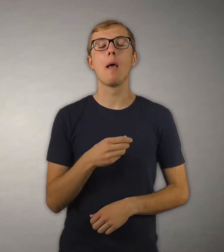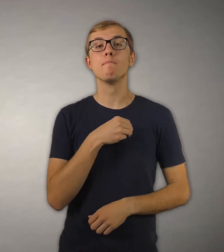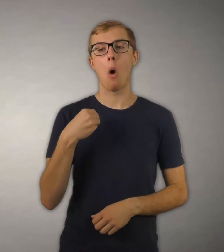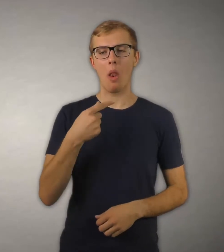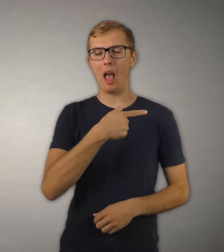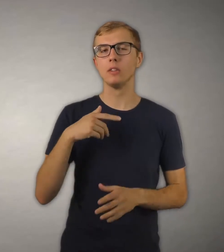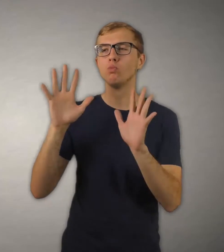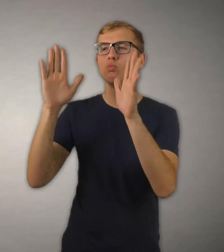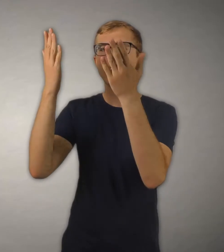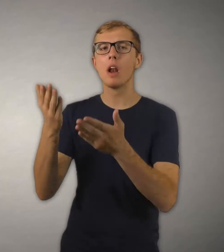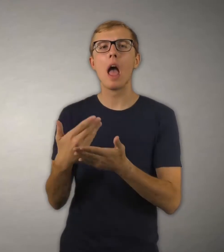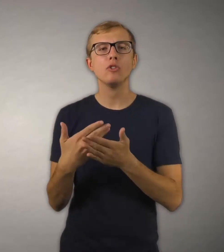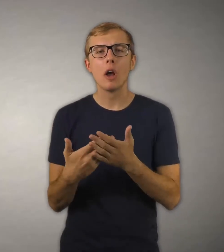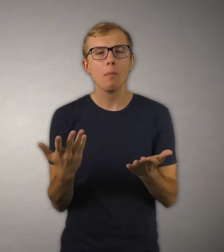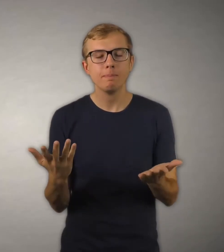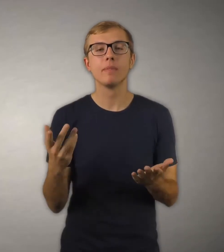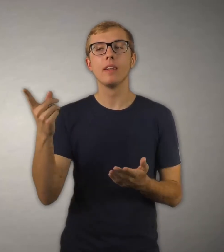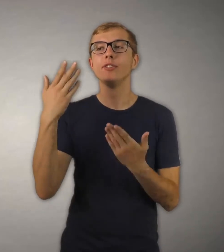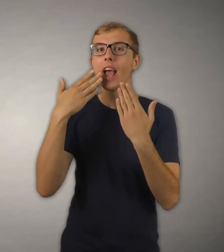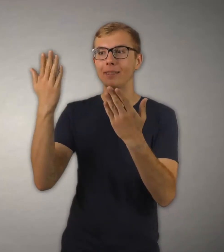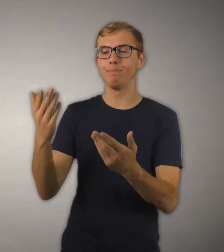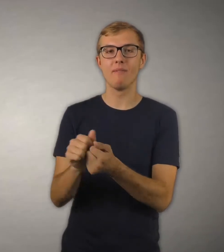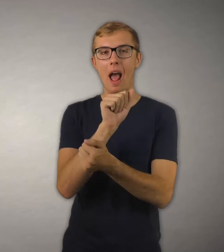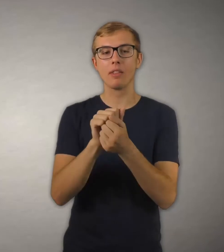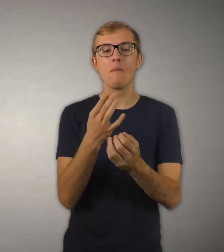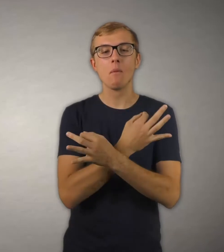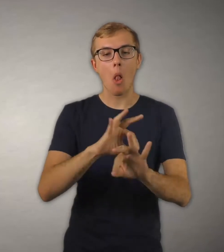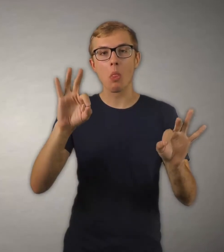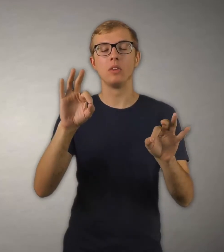Polacy kochali go za walkę o wolność kraju,